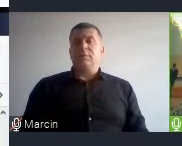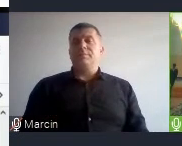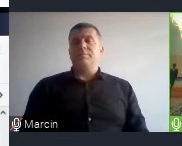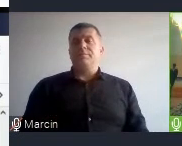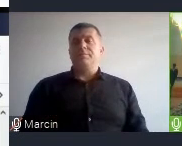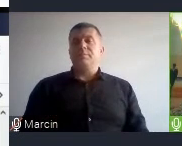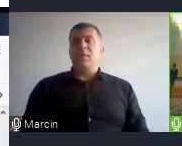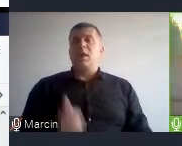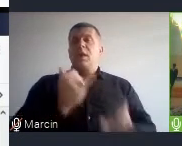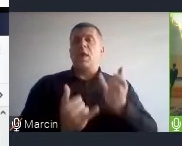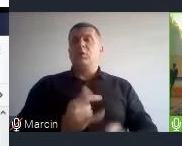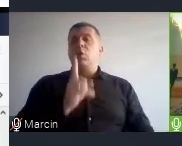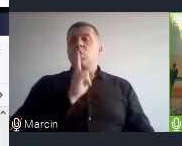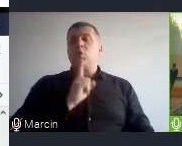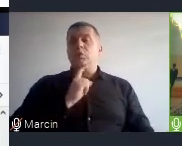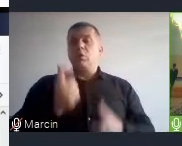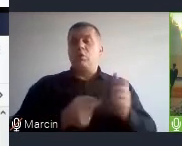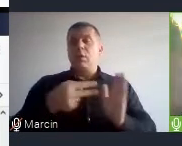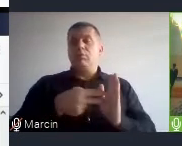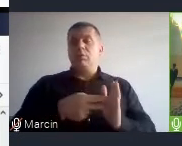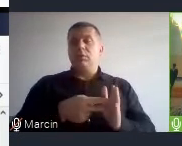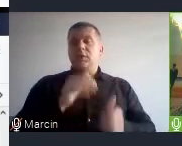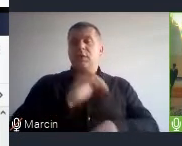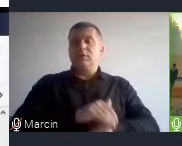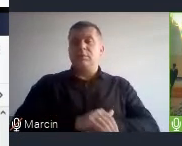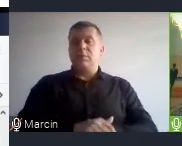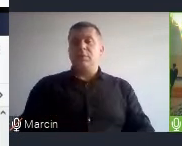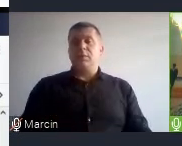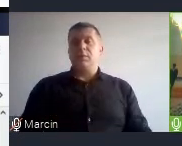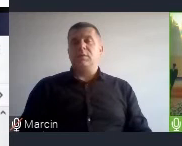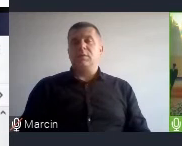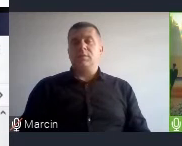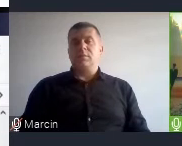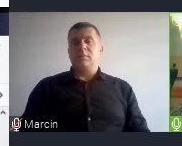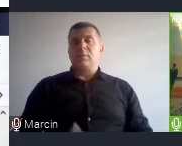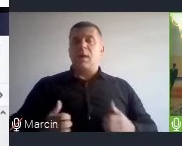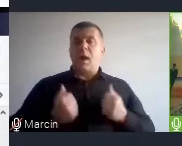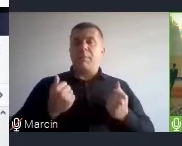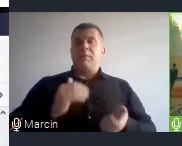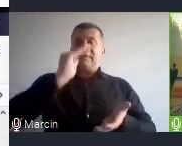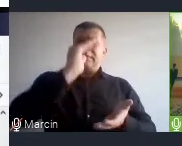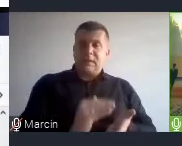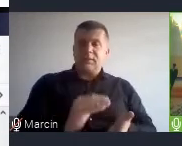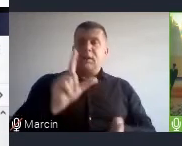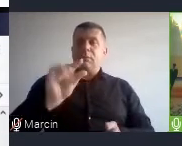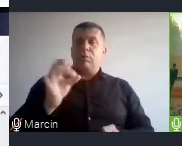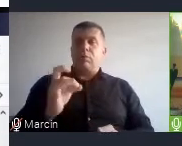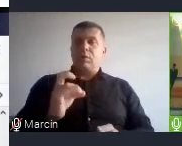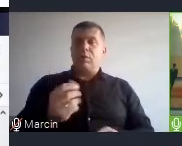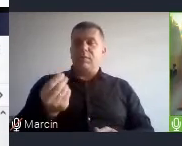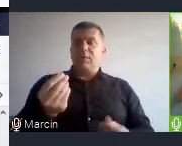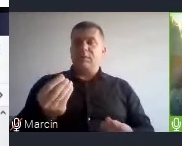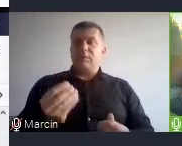Jeśli sztucznie podzielono zamówienia po to, żeby zejść poniżej progów, poniżej procedur,